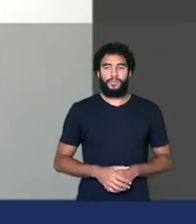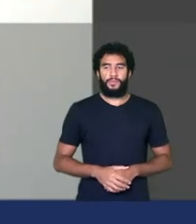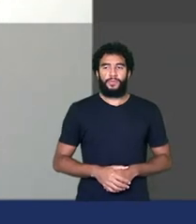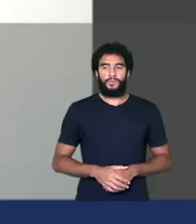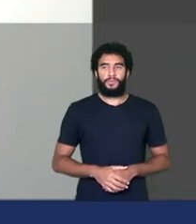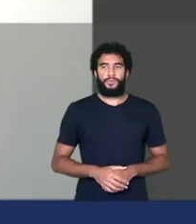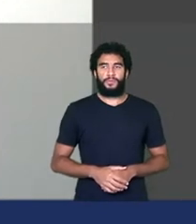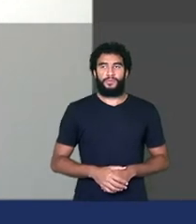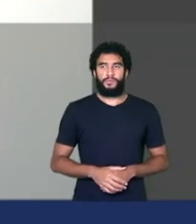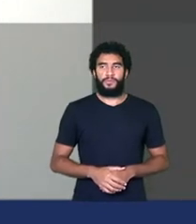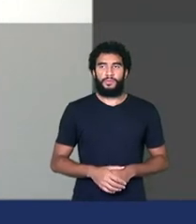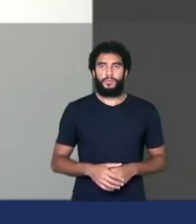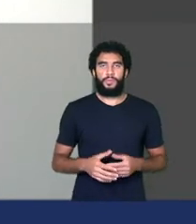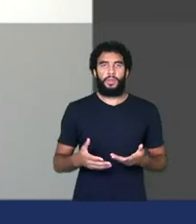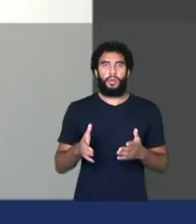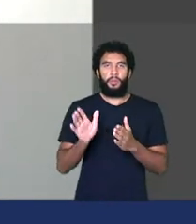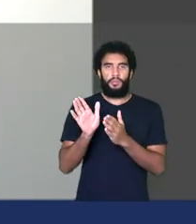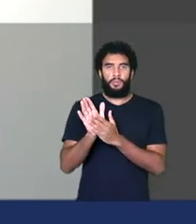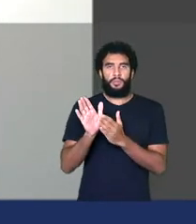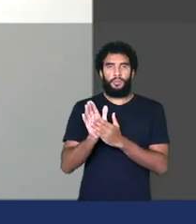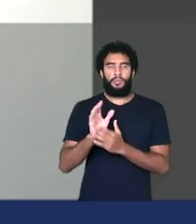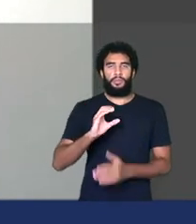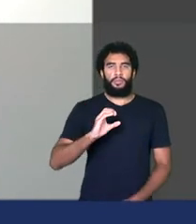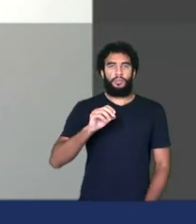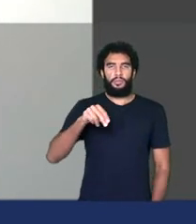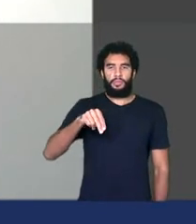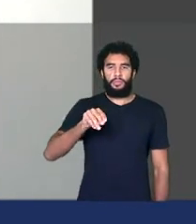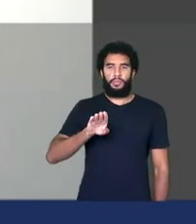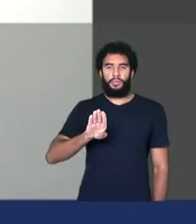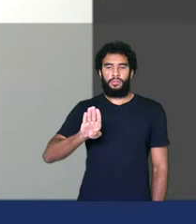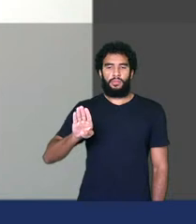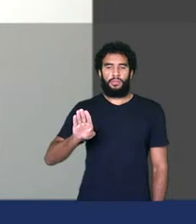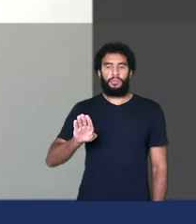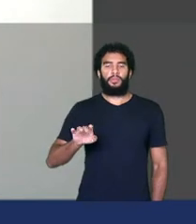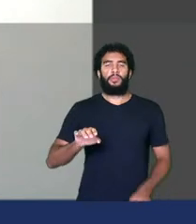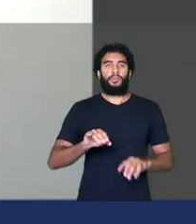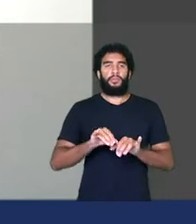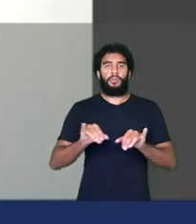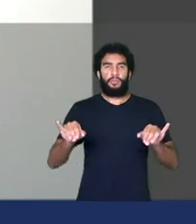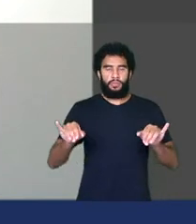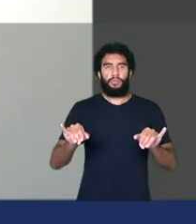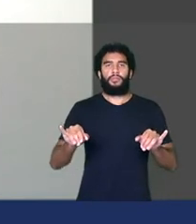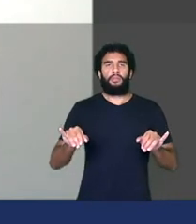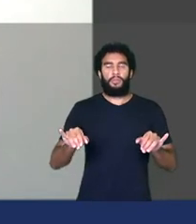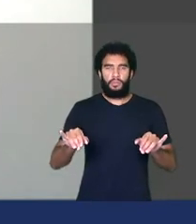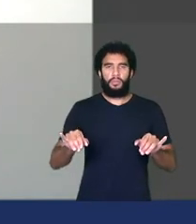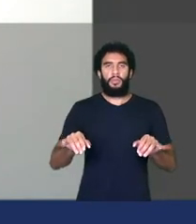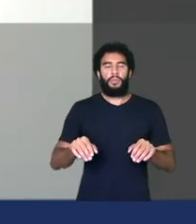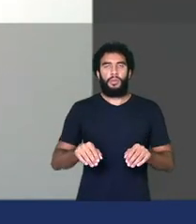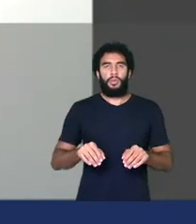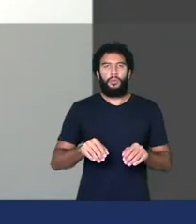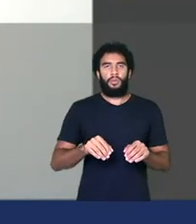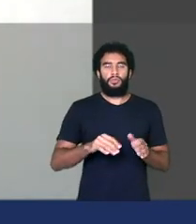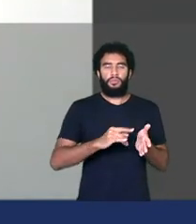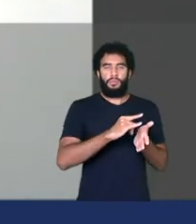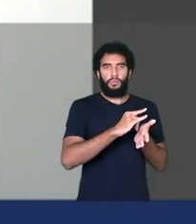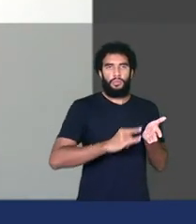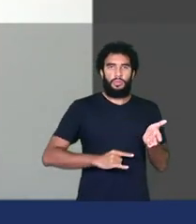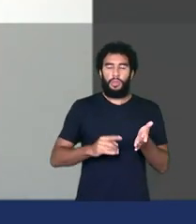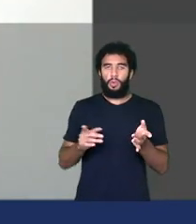FALACIOSOS. POR ISSO, EU QUERO PARABENIZAR A C NBB QUE DIVULGOU UMA NOTA CONTRA A LEGALIZAÇÃO DOS JOGOS DE